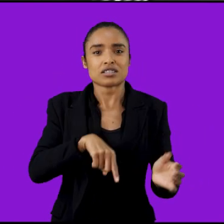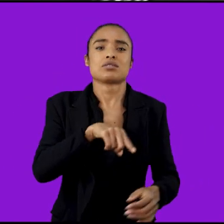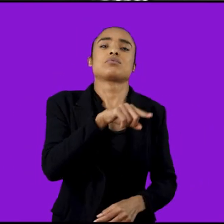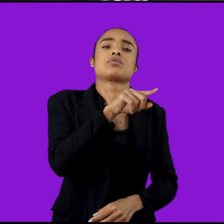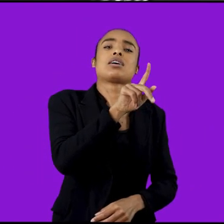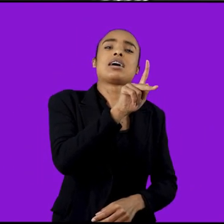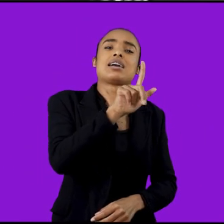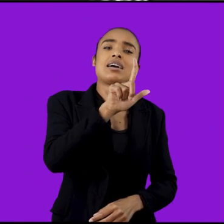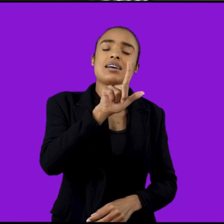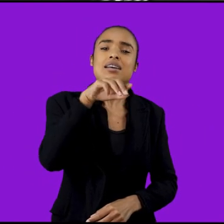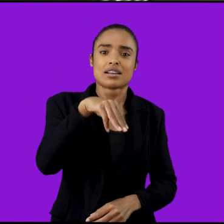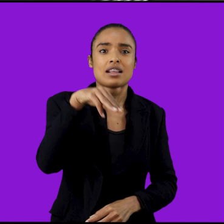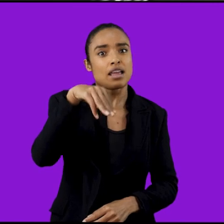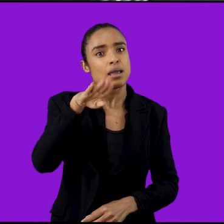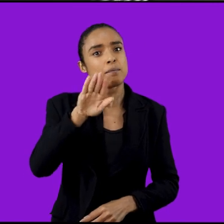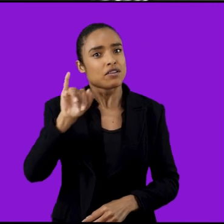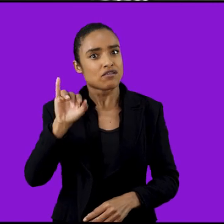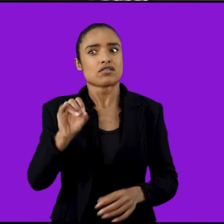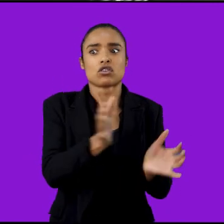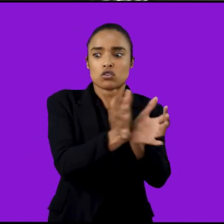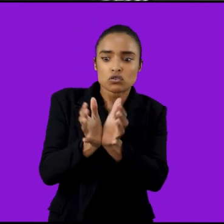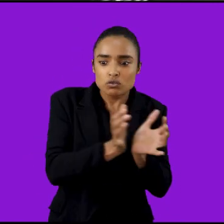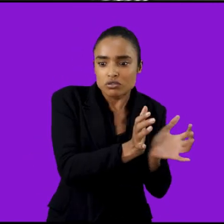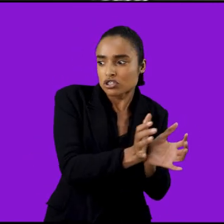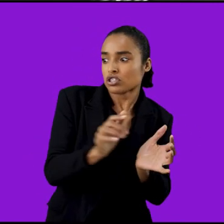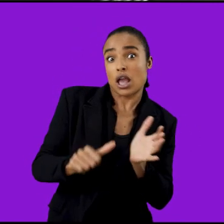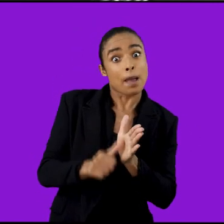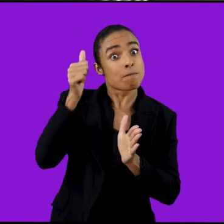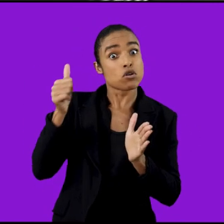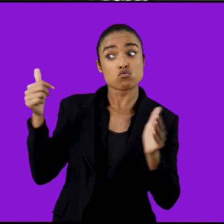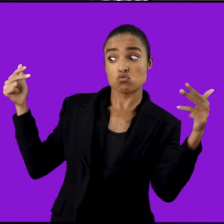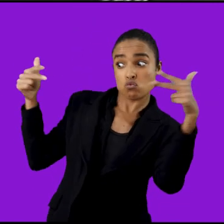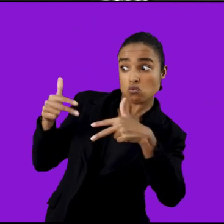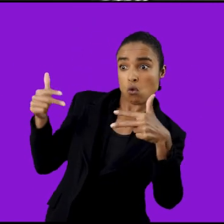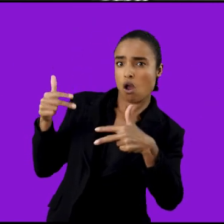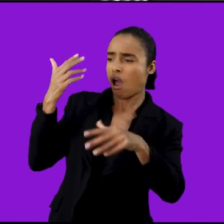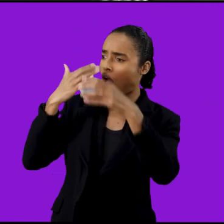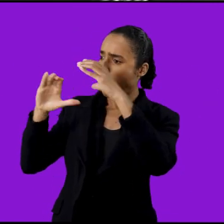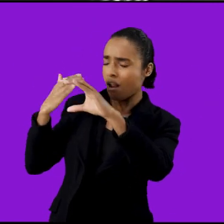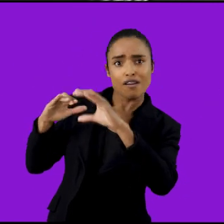MV Bill, sim Acho que foi o primeiro show de rap que eu fui É Foi o Agosto Negro, Kwanza. Caracas